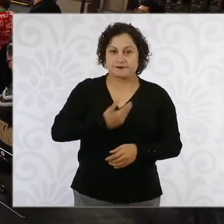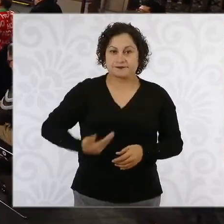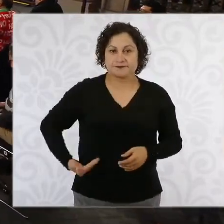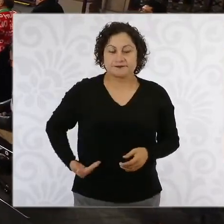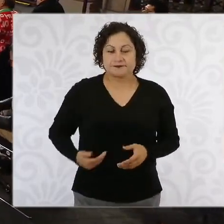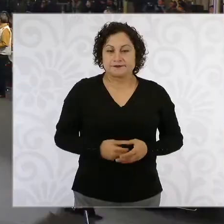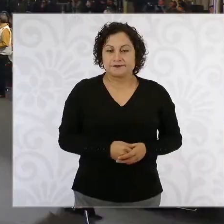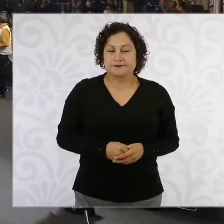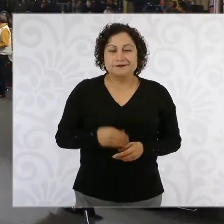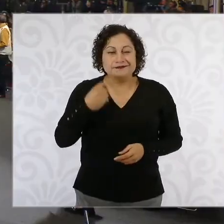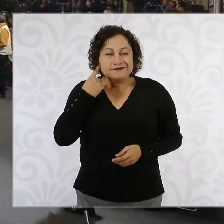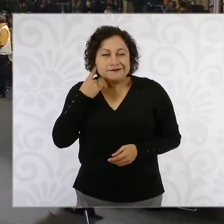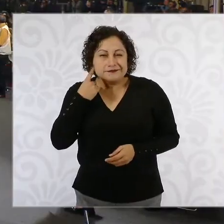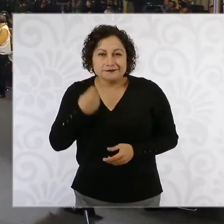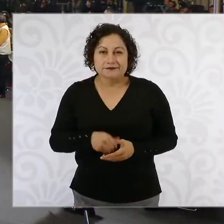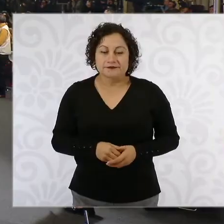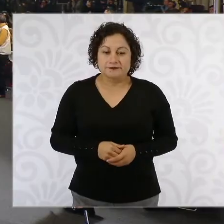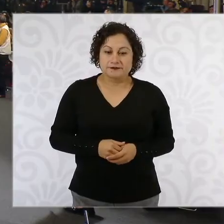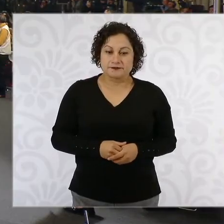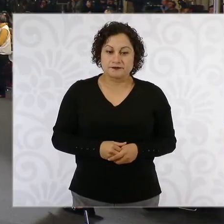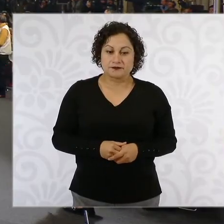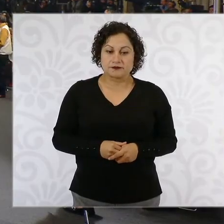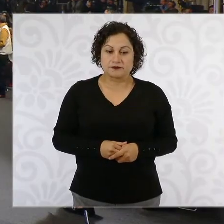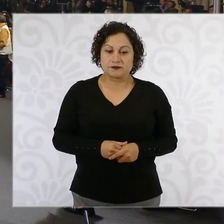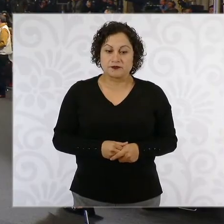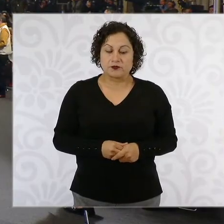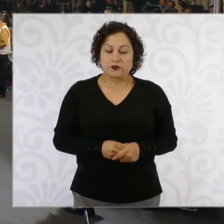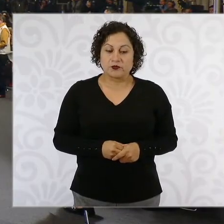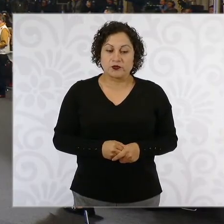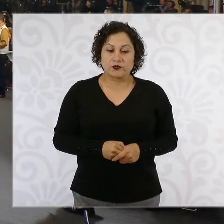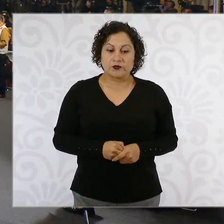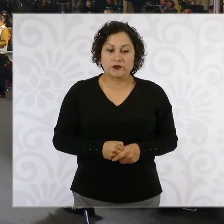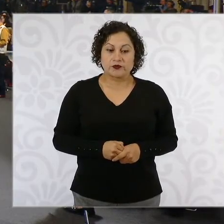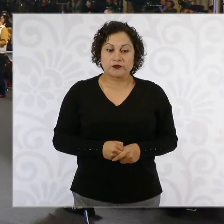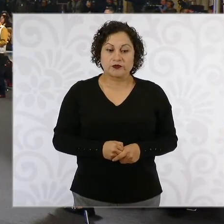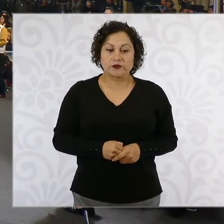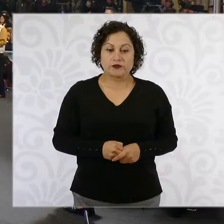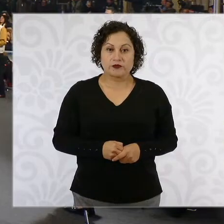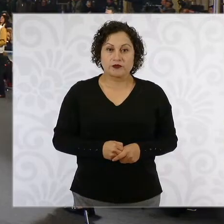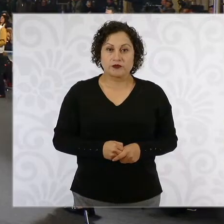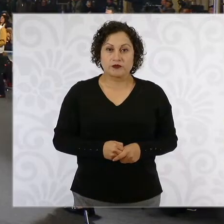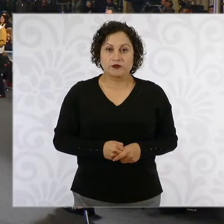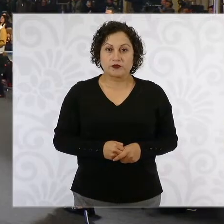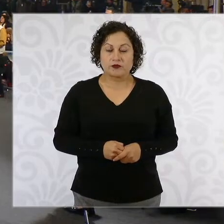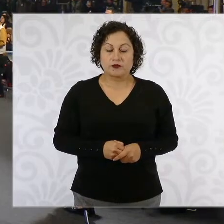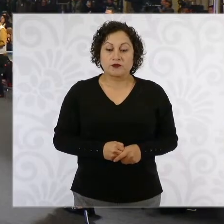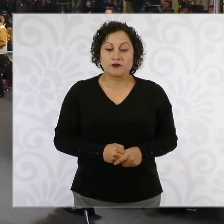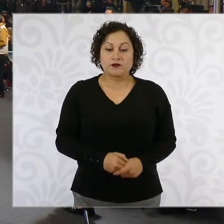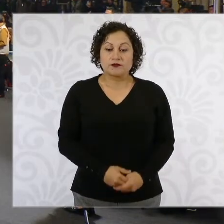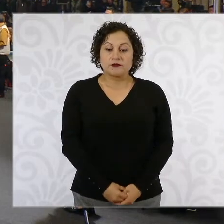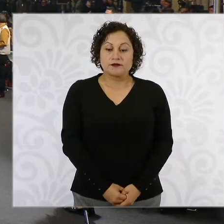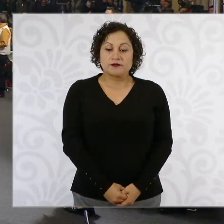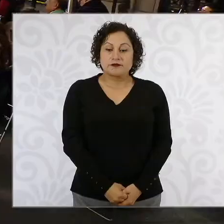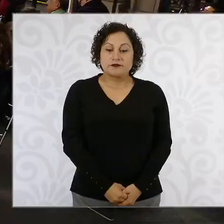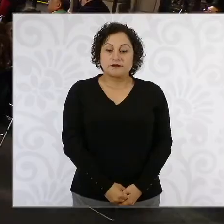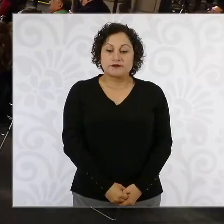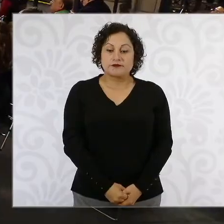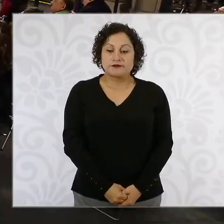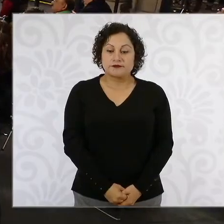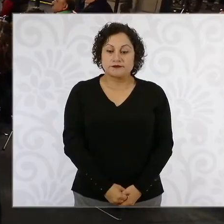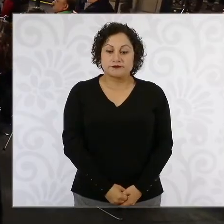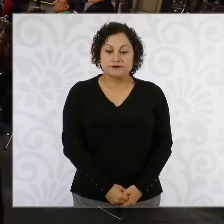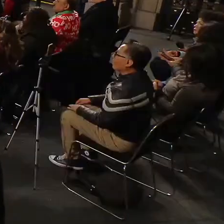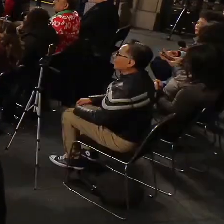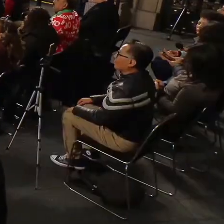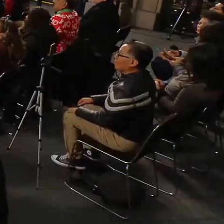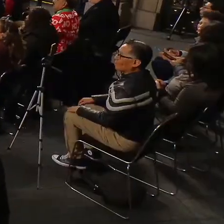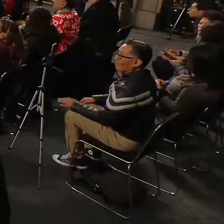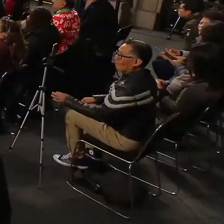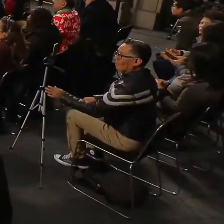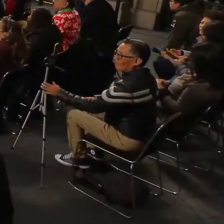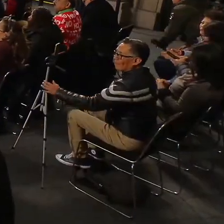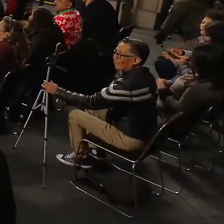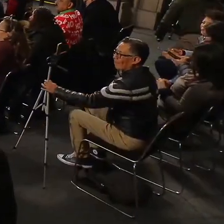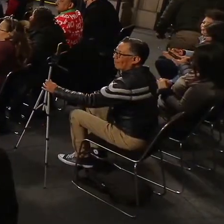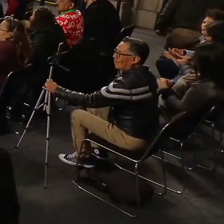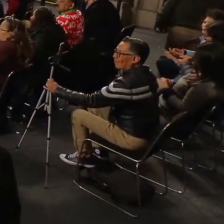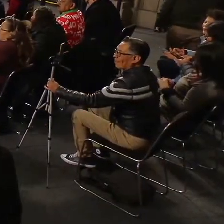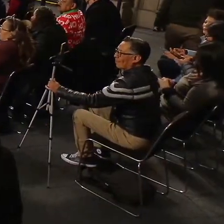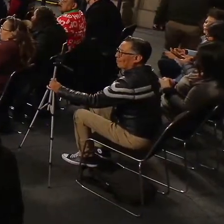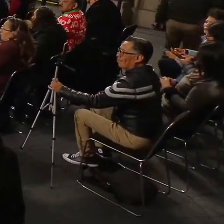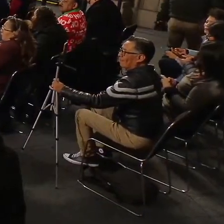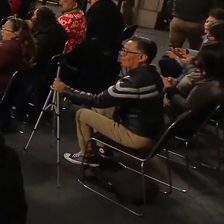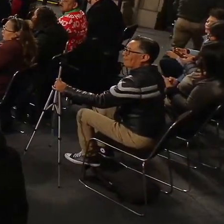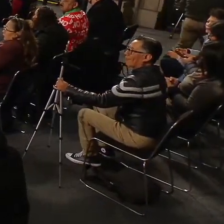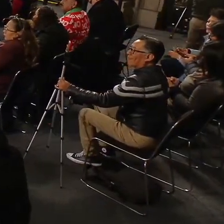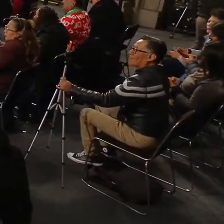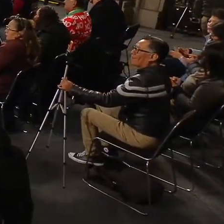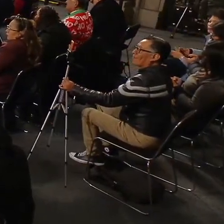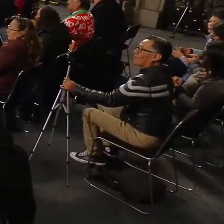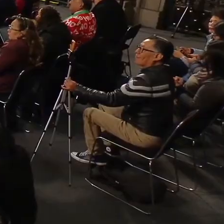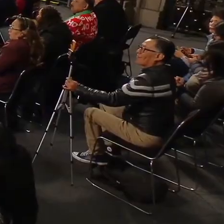Perdón Buenos días presidente Esteban Durán vanguardia Veracruz regresando al